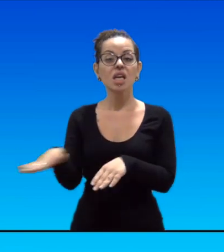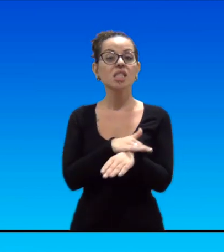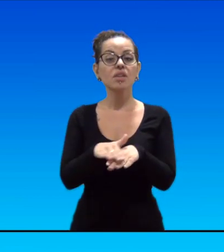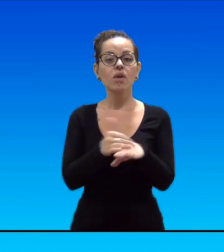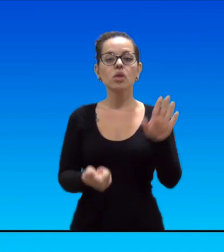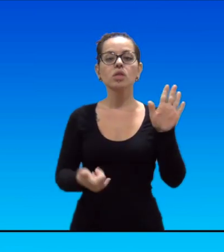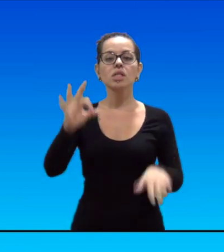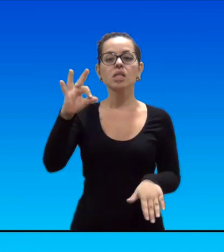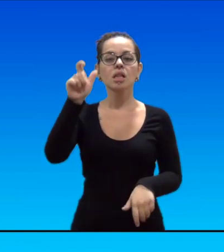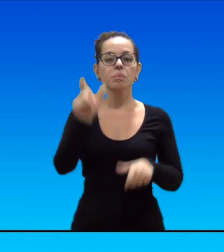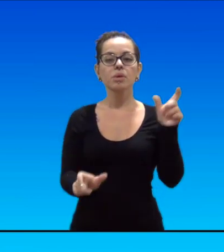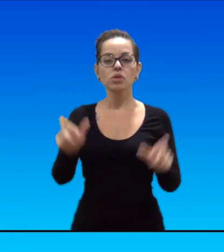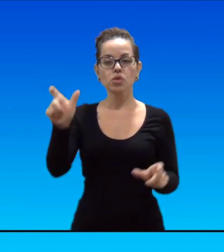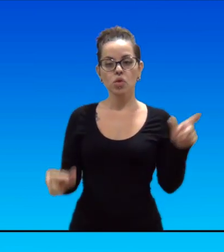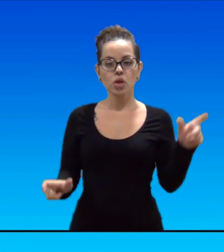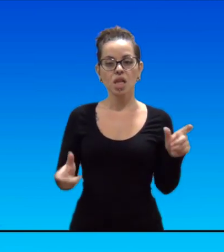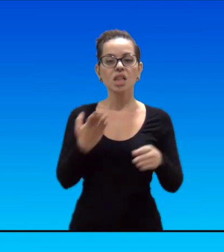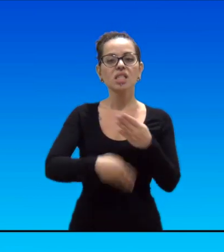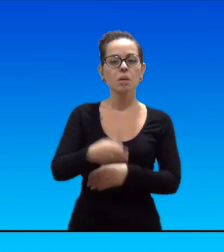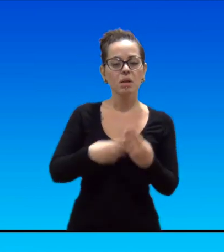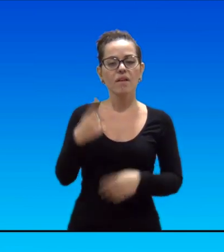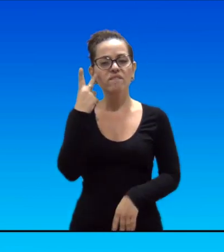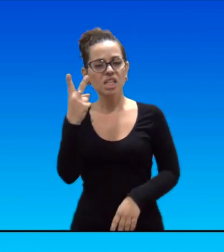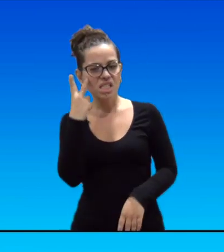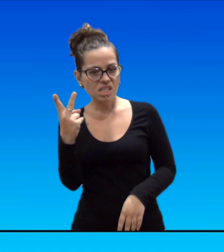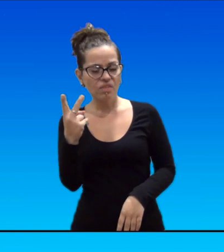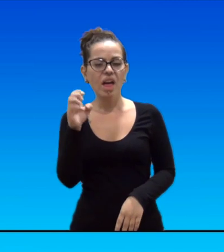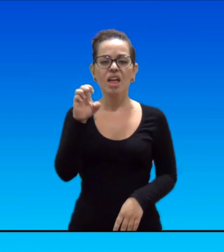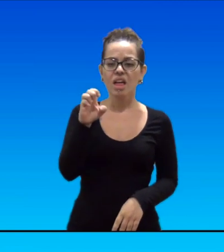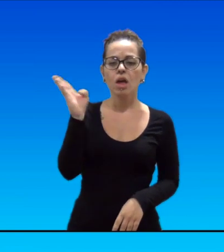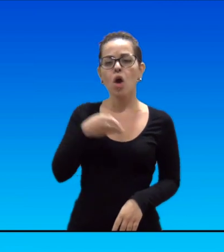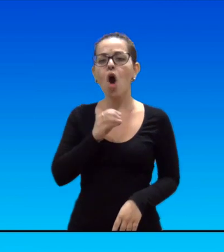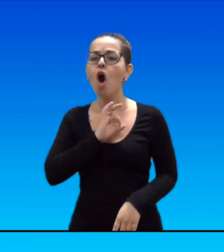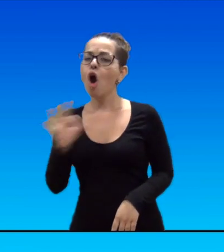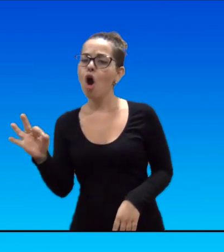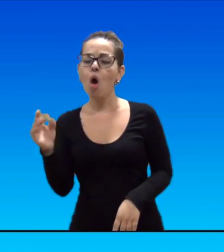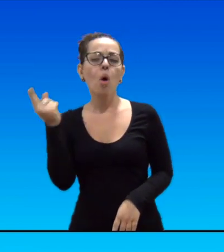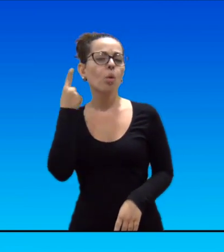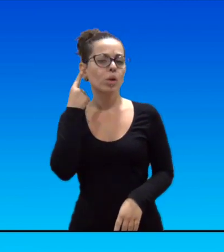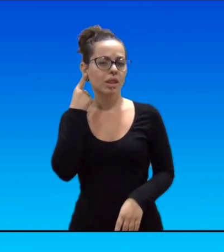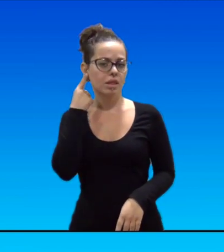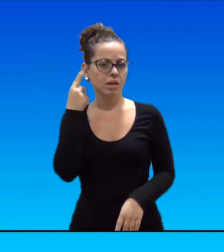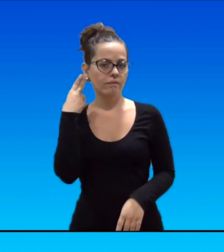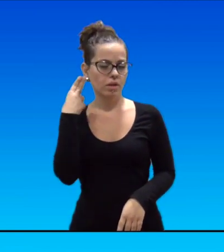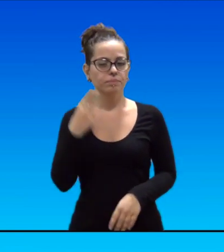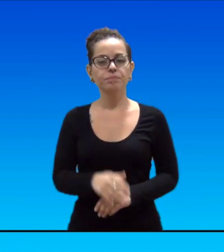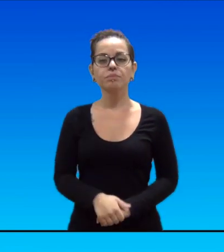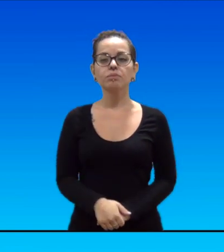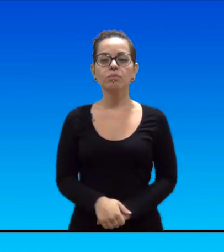riservatamente a 60 persone con disabilità visiva e/o uditiva.